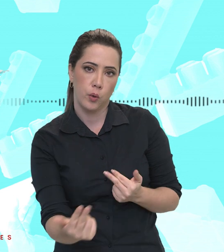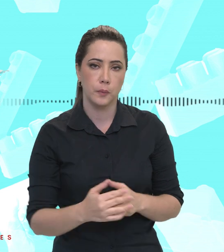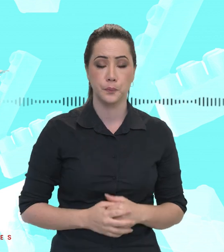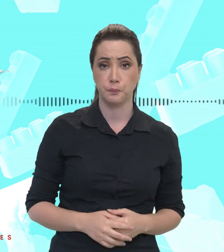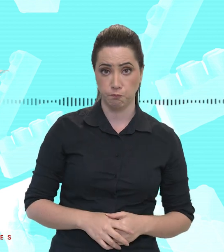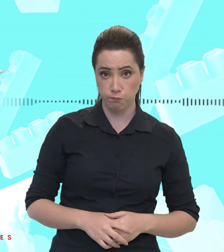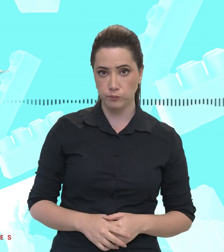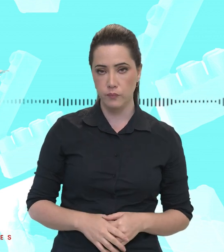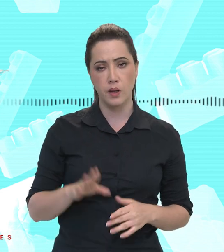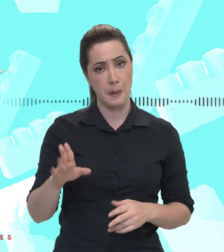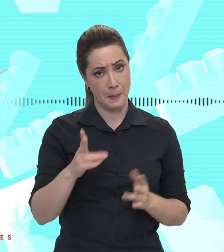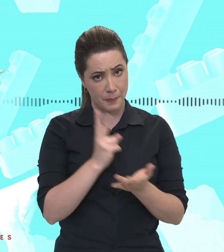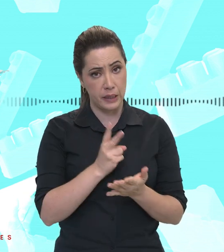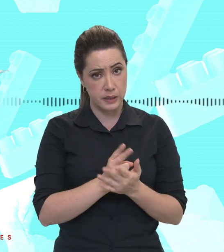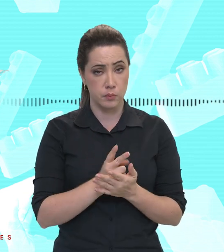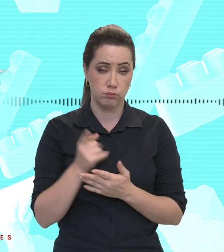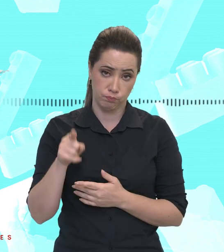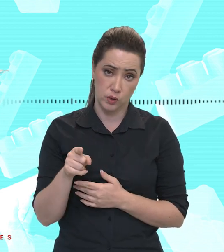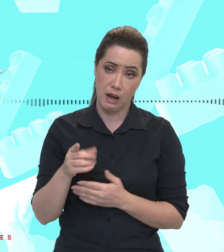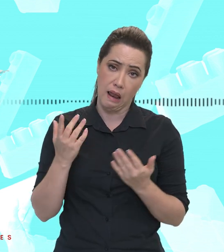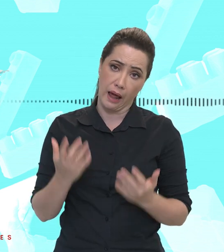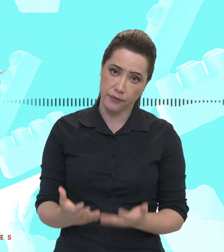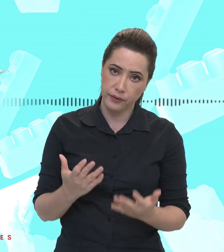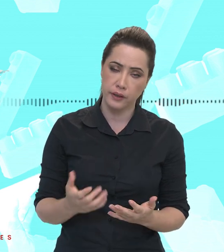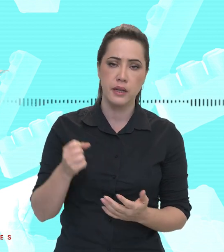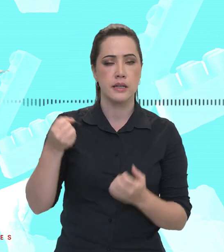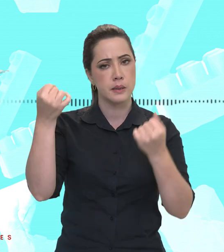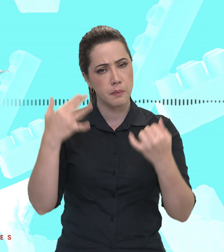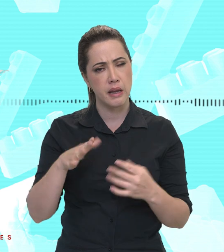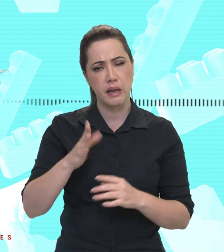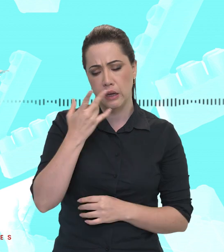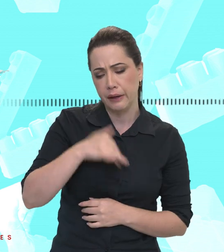[Patricia 28] Mesmo tendo um quadro dito leve da síndrome, ele conta que sofreu bullying